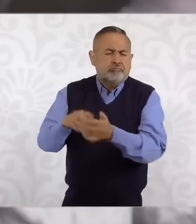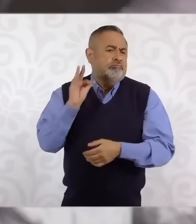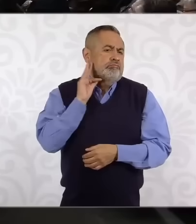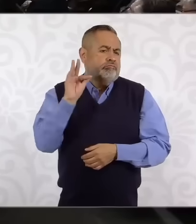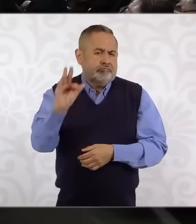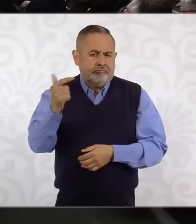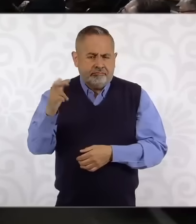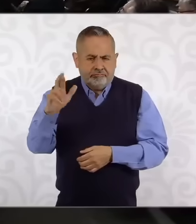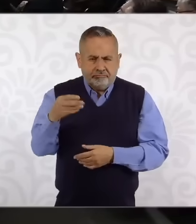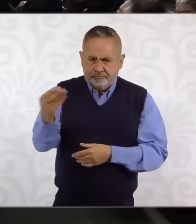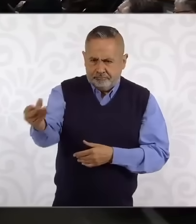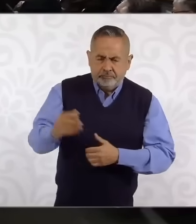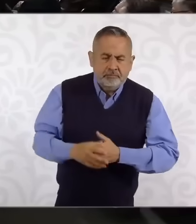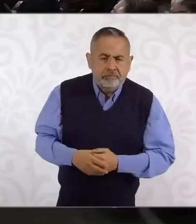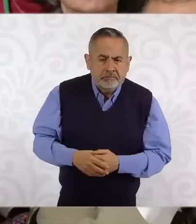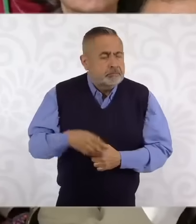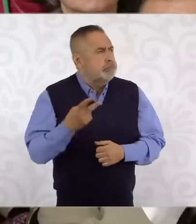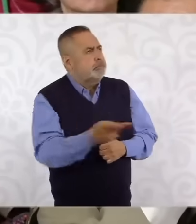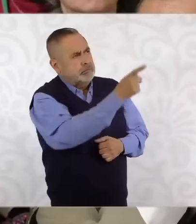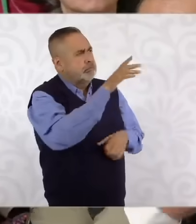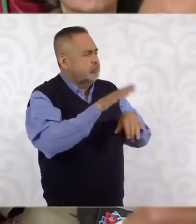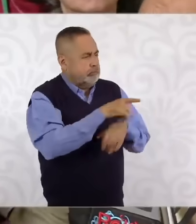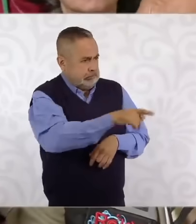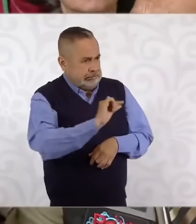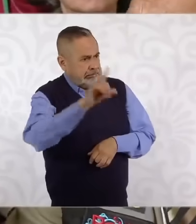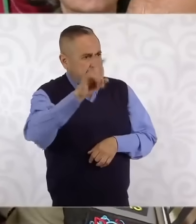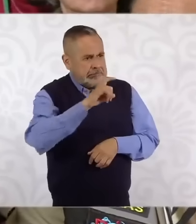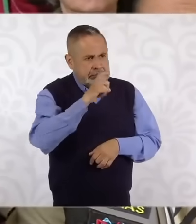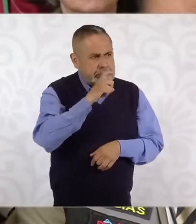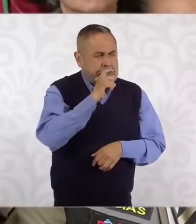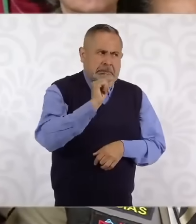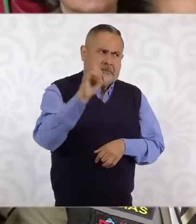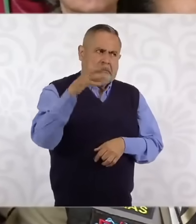refiero porque era un personaje importante para la cuestión del, como usted ya lo mencionó aquí,